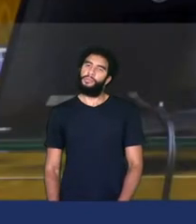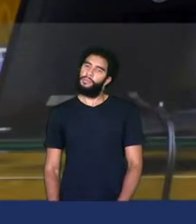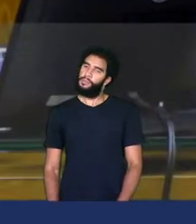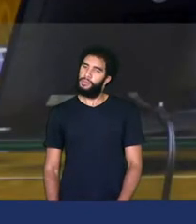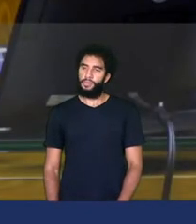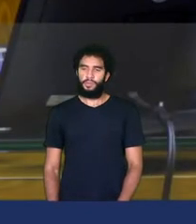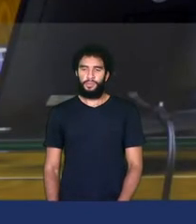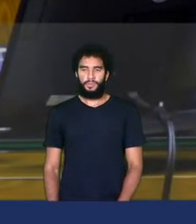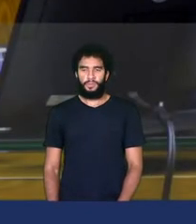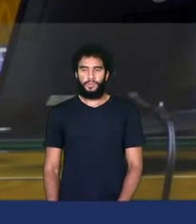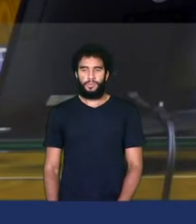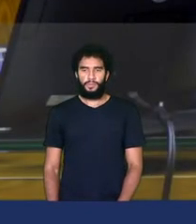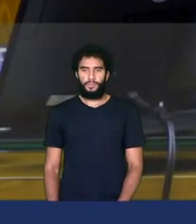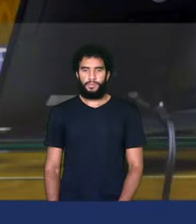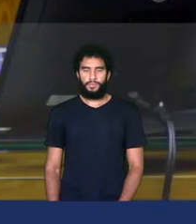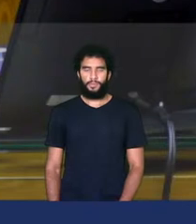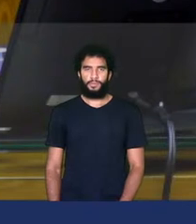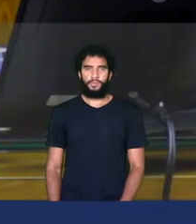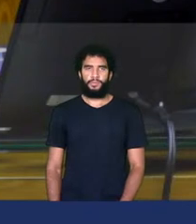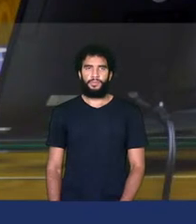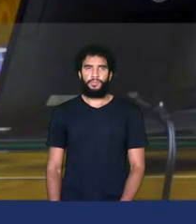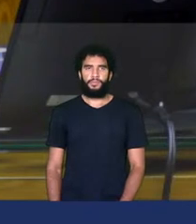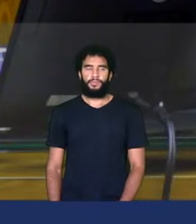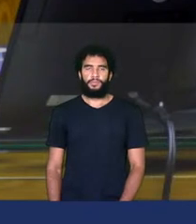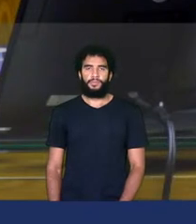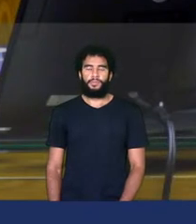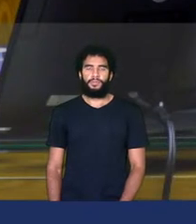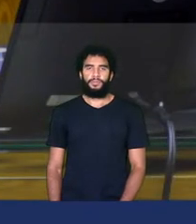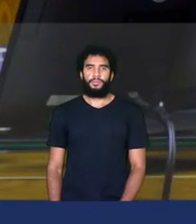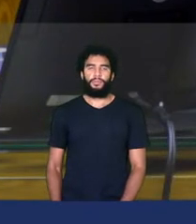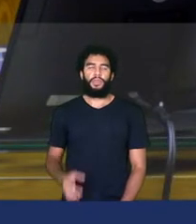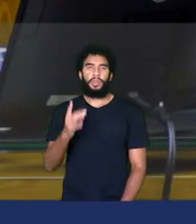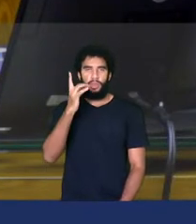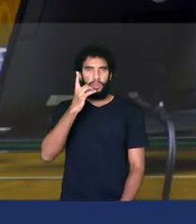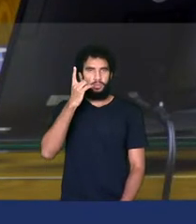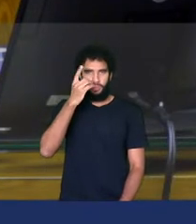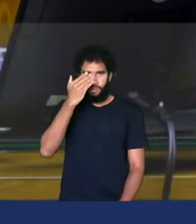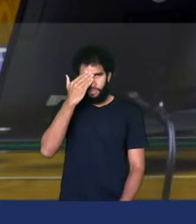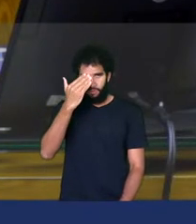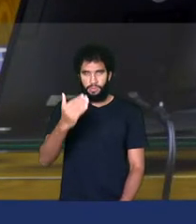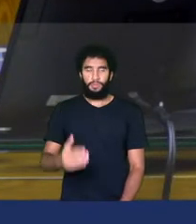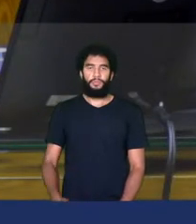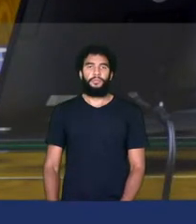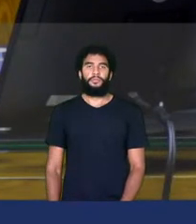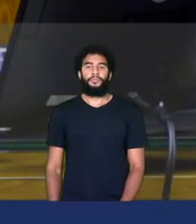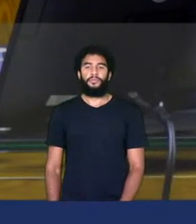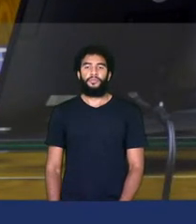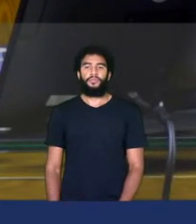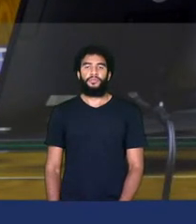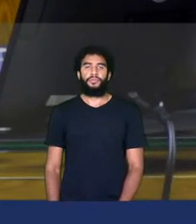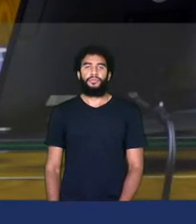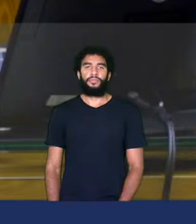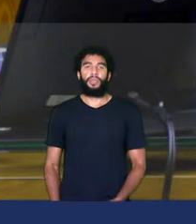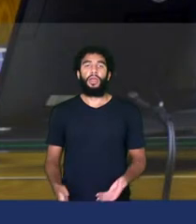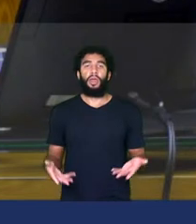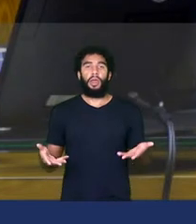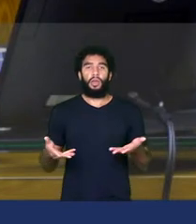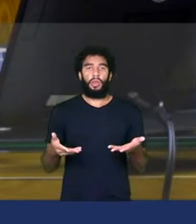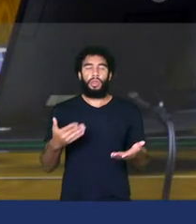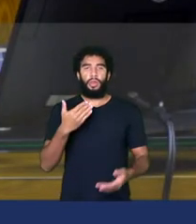AQUI DO CONGRESSO NACIONAL. OBRIGADO. [PRESIDENTE]: MUITO OBRIGADO DEPUTADO JONES MOURA. EU VOU PEDIR AO MEU AMIGO ZÉ